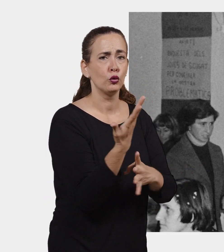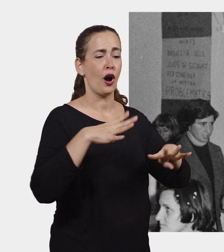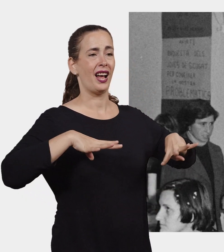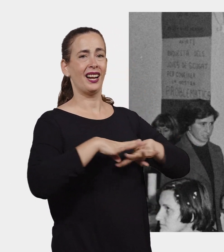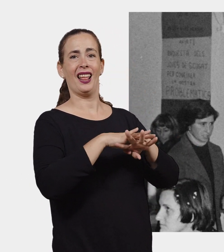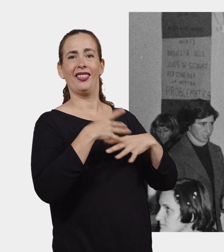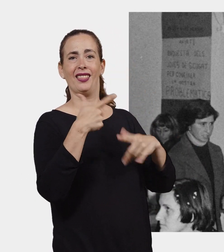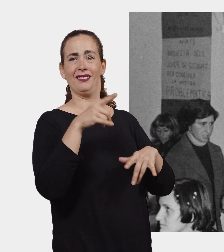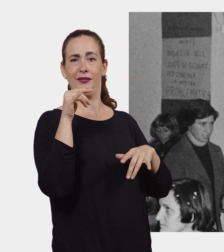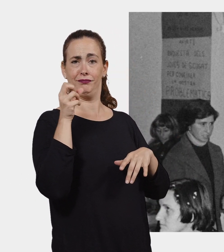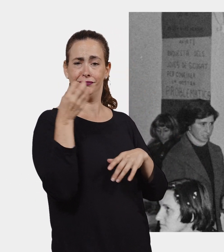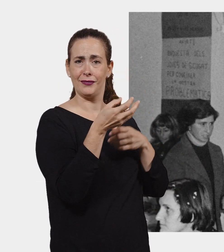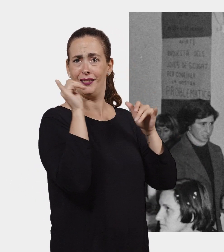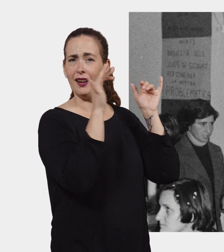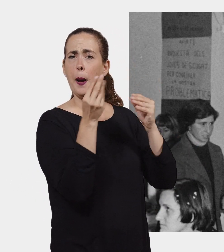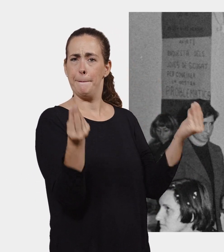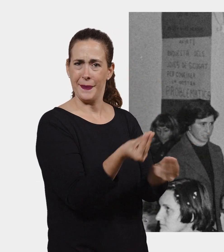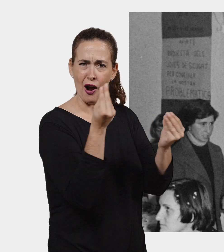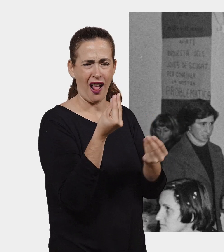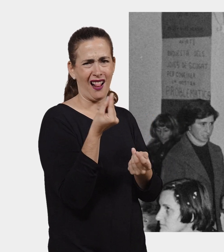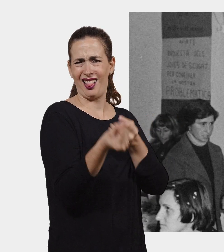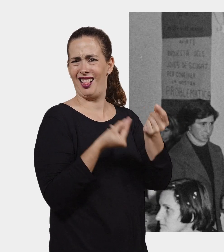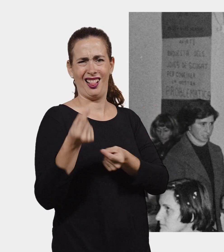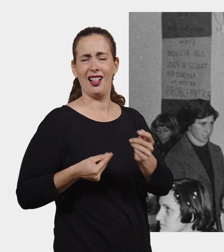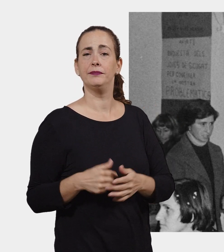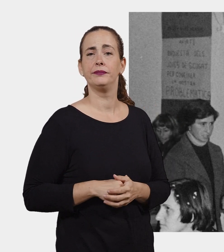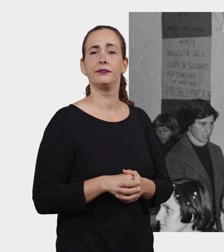institut, millora de la xarxa viària...